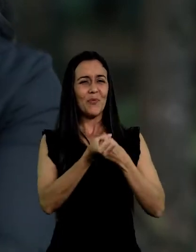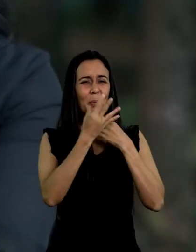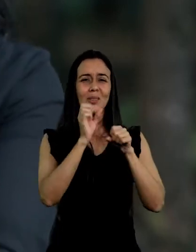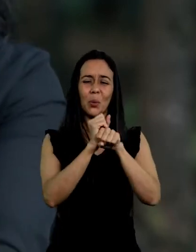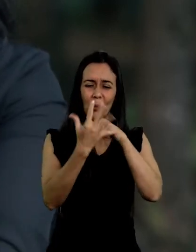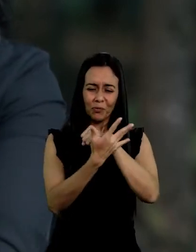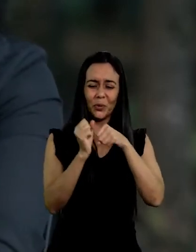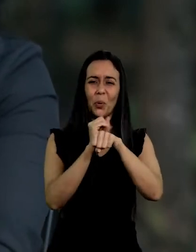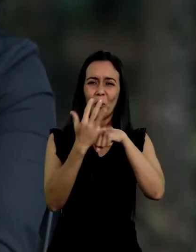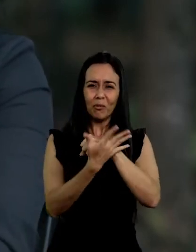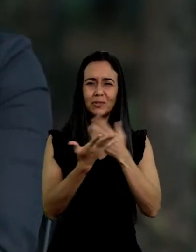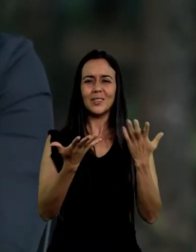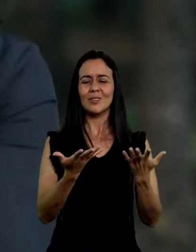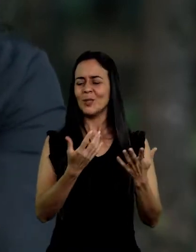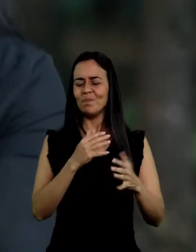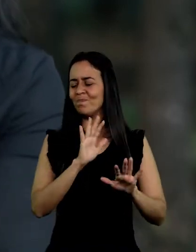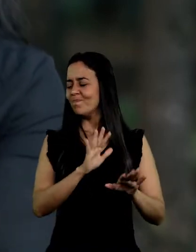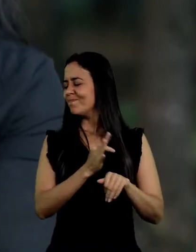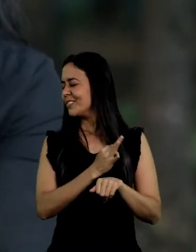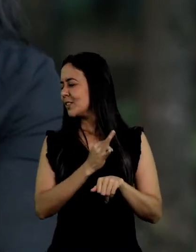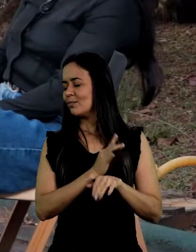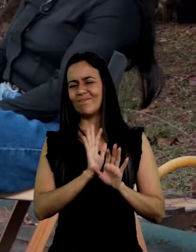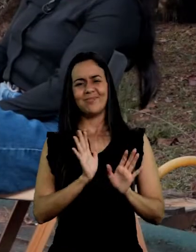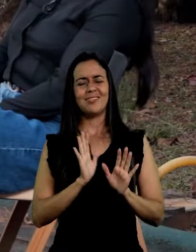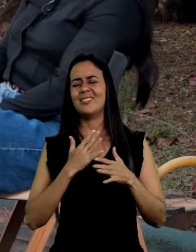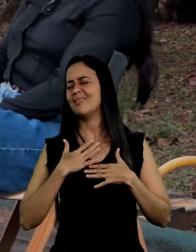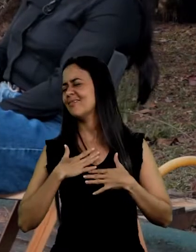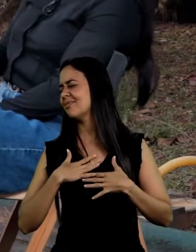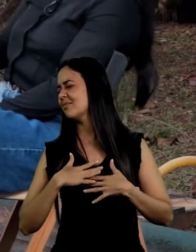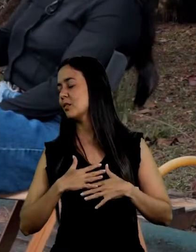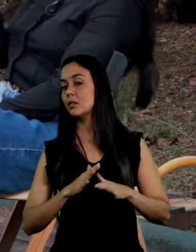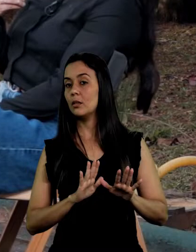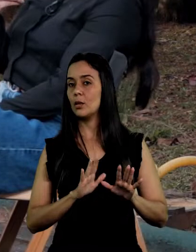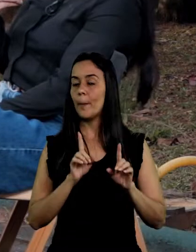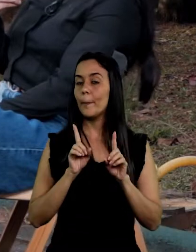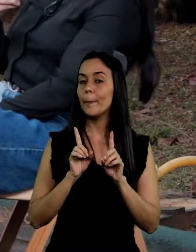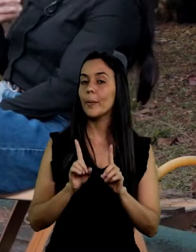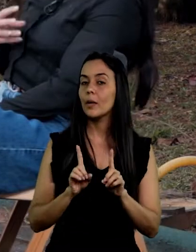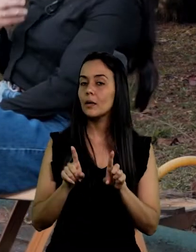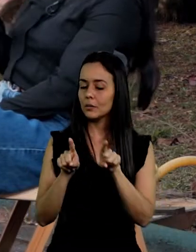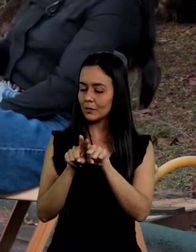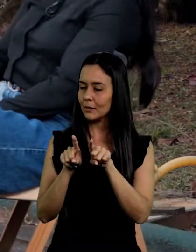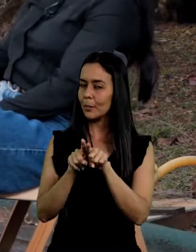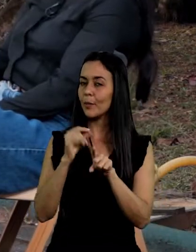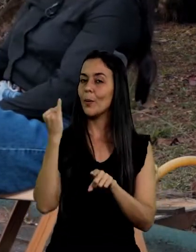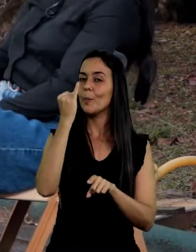eu não aguento mais consumir, né? Mas tem uma questão também que é importante: a qualidade